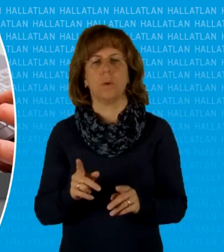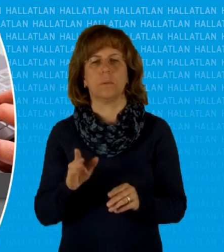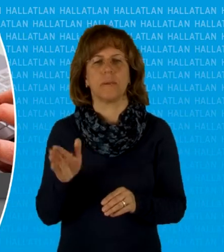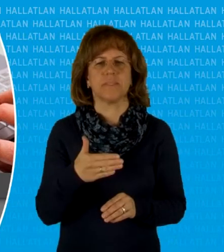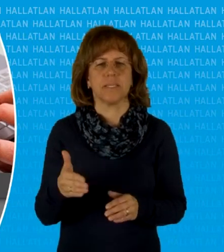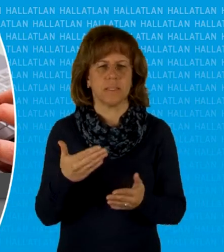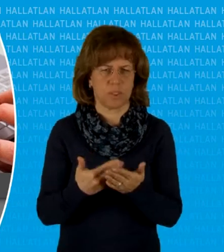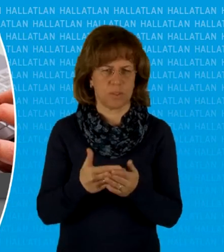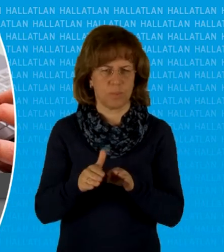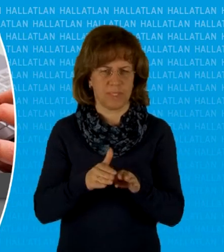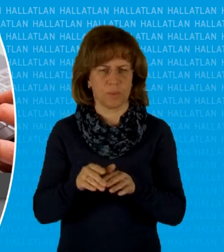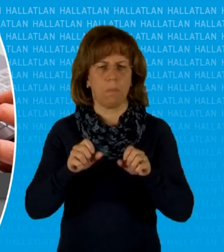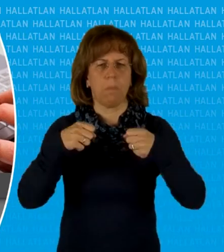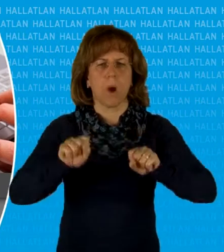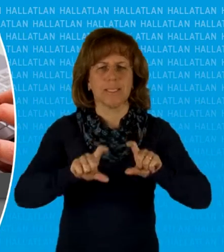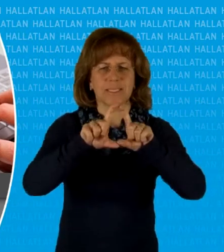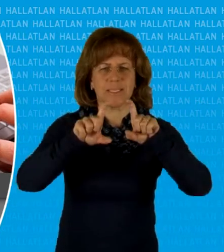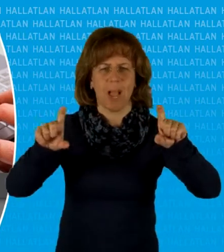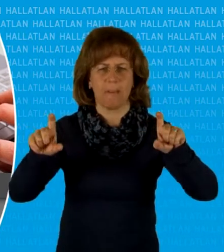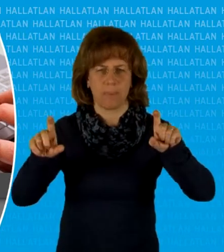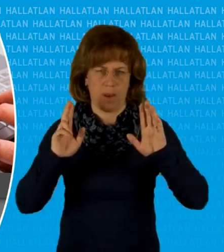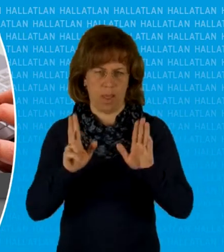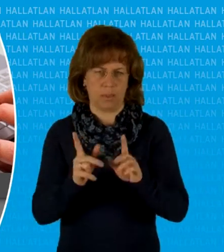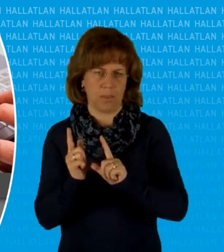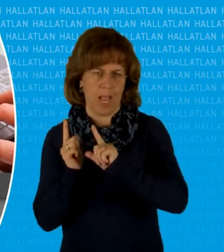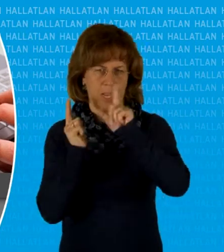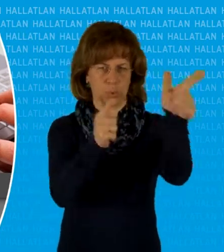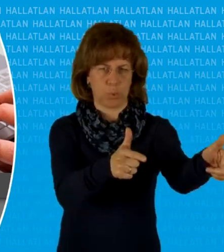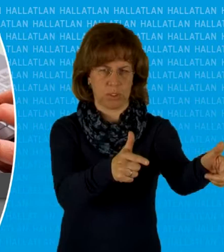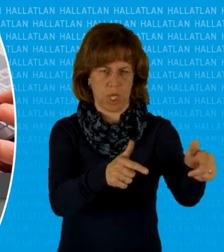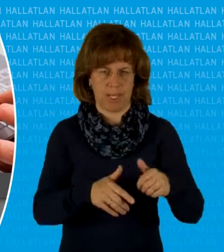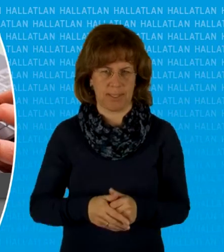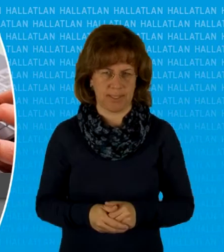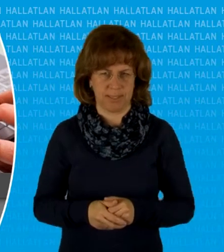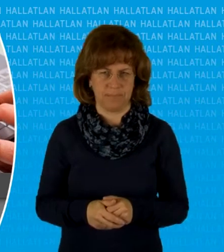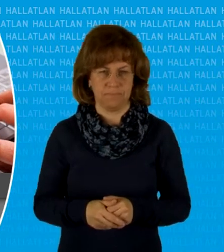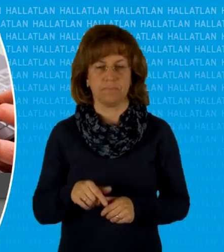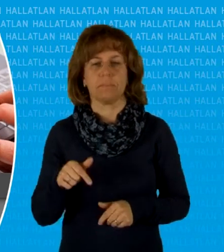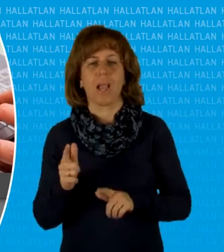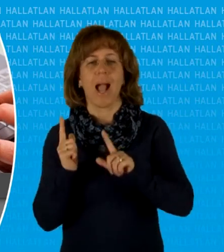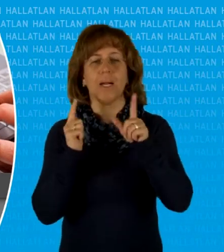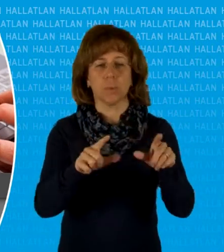az eljárásért fizetendő illetéket a Nemzetgazdasági Minisztérium bankszámlájára is utalhatják az adózók.